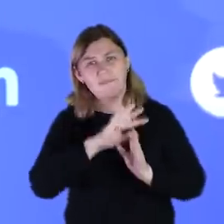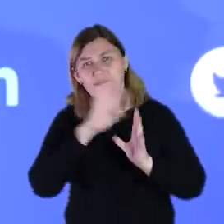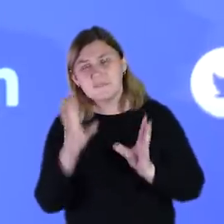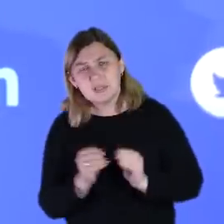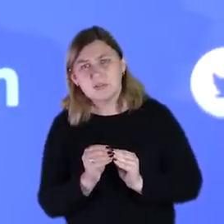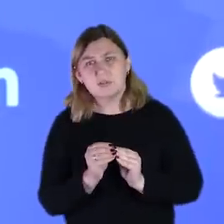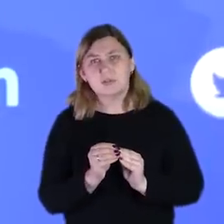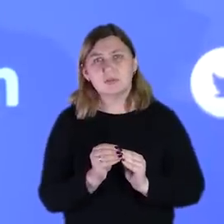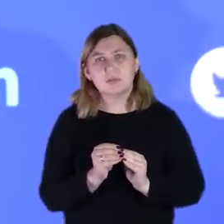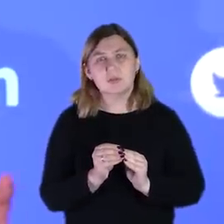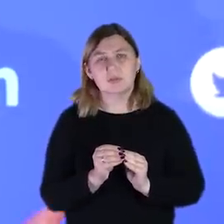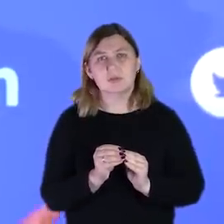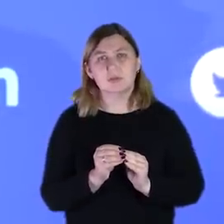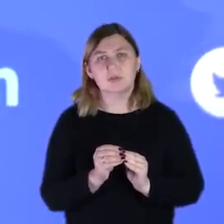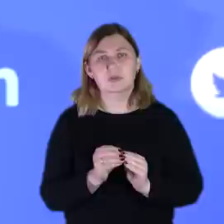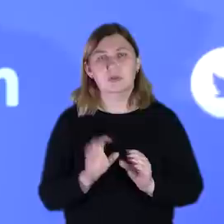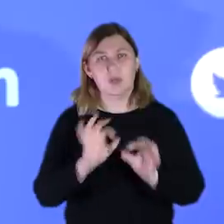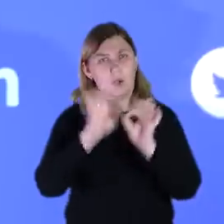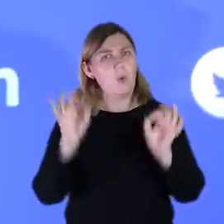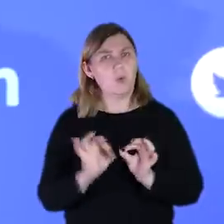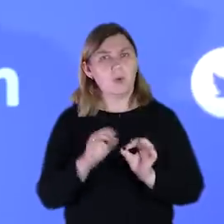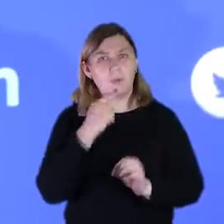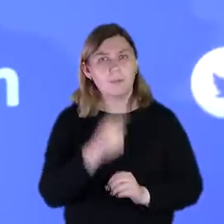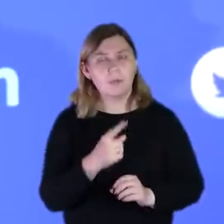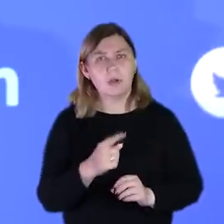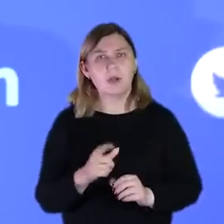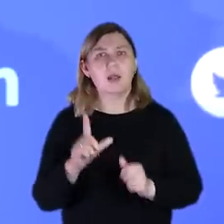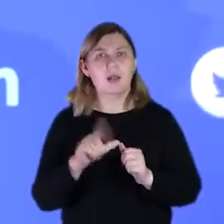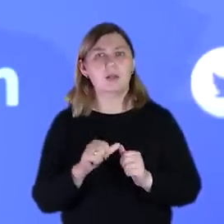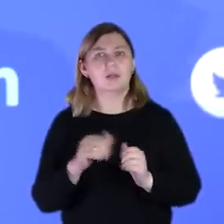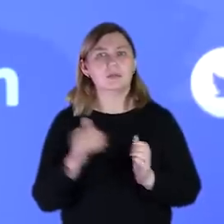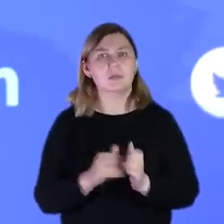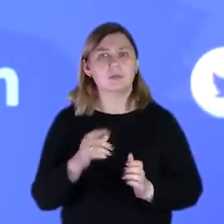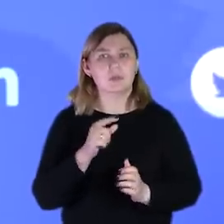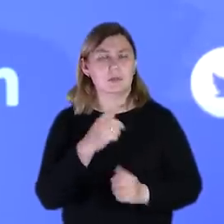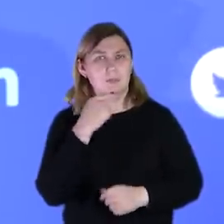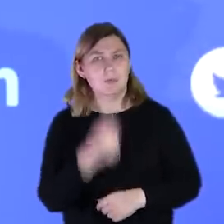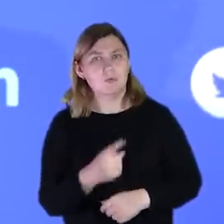czyli (to takie może ogólne stwierdzenie, ale trzeba tak to dosłownie odczytać)